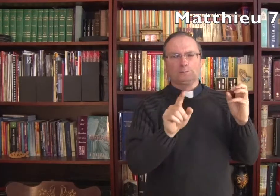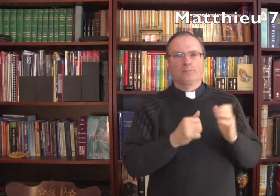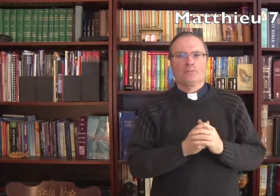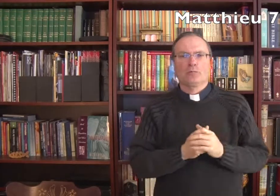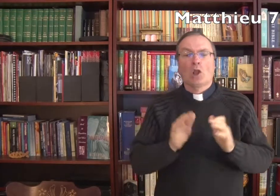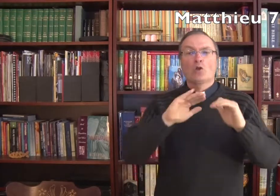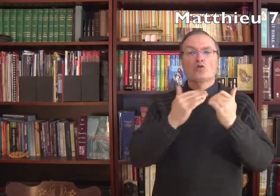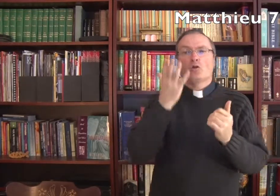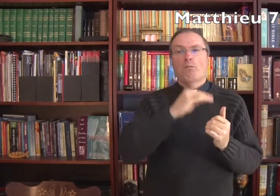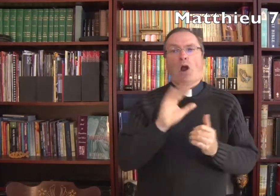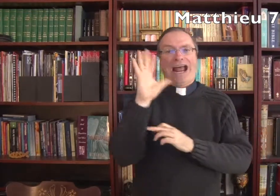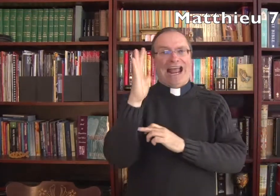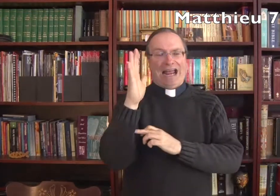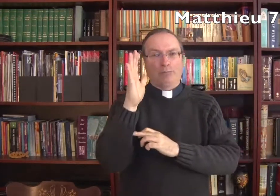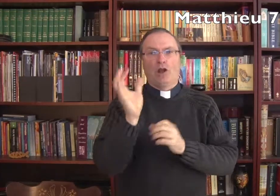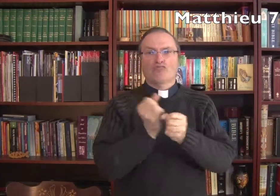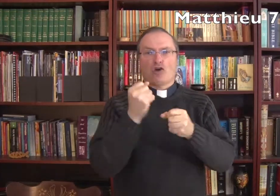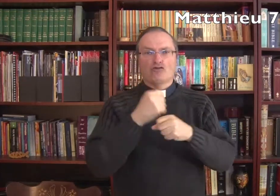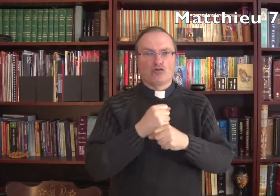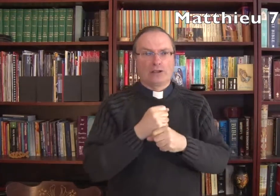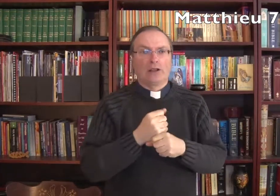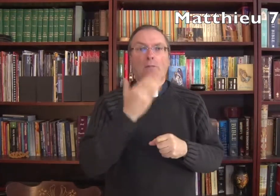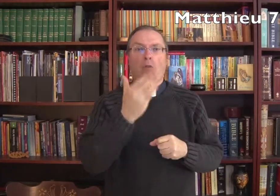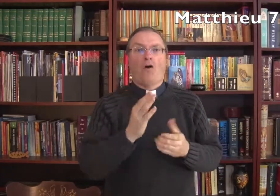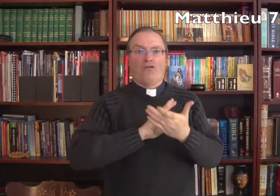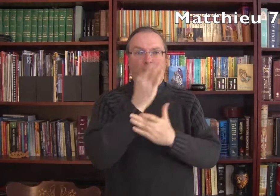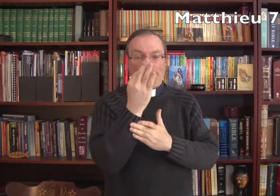Tout bon arbre produit de bons fruits,